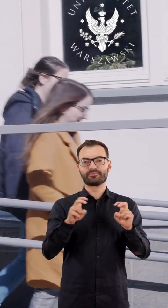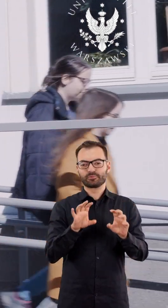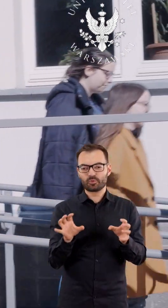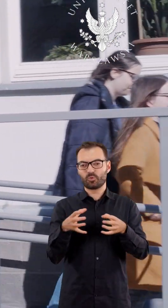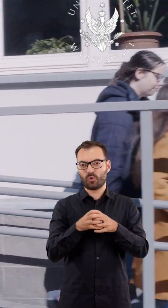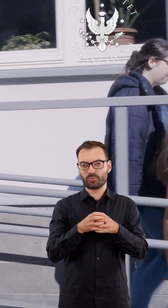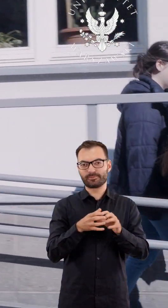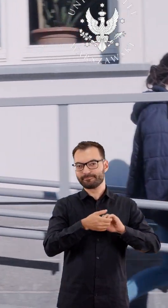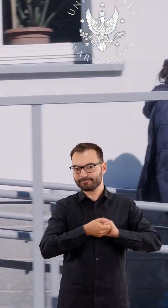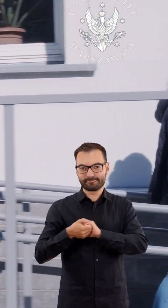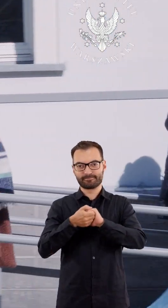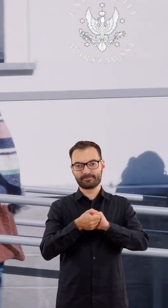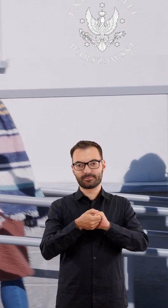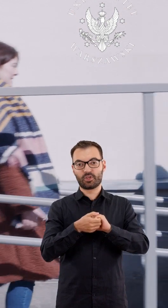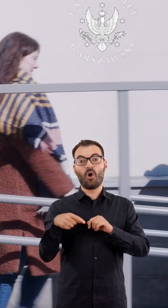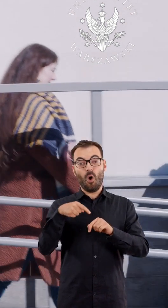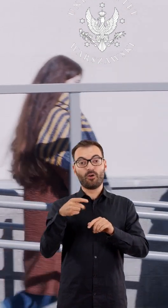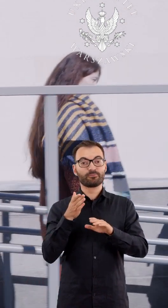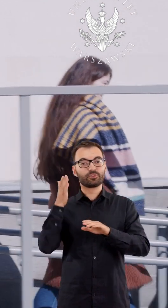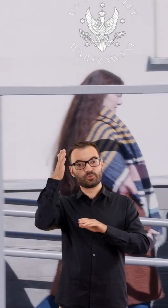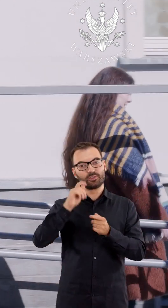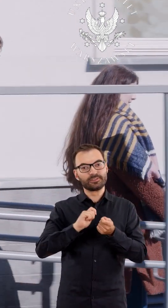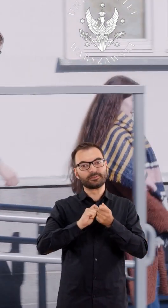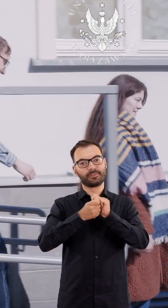które w przyszłości będą kształtować polskie społeczeństwo.